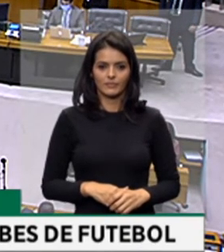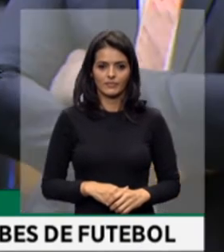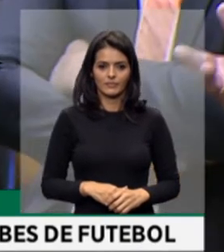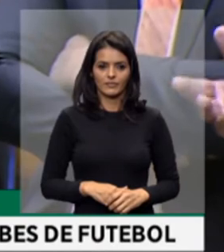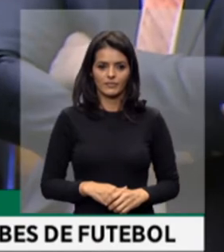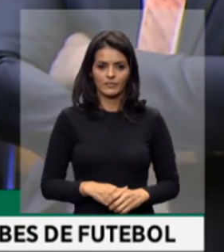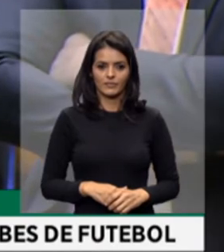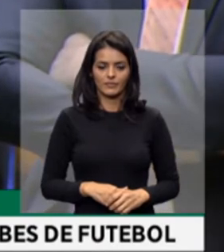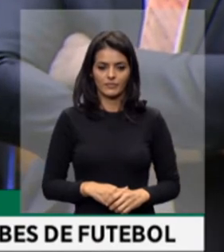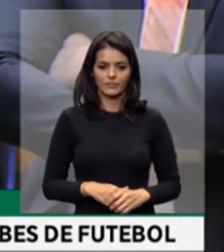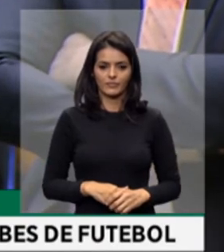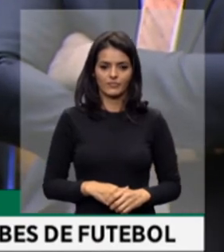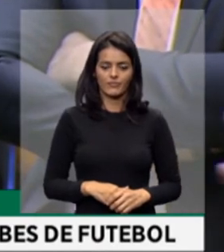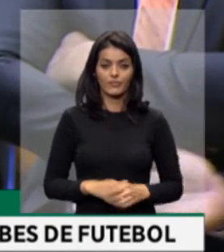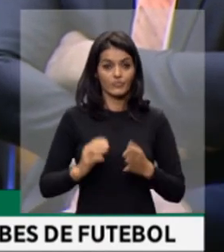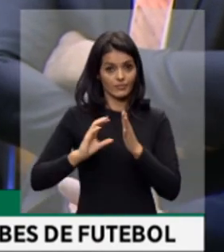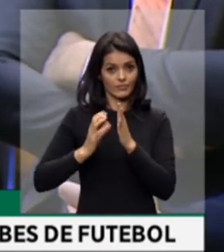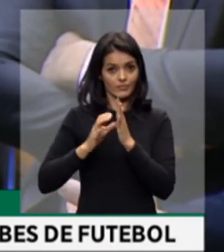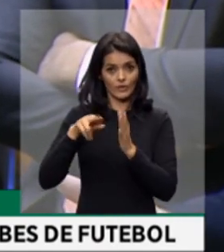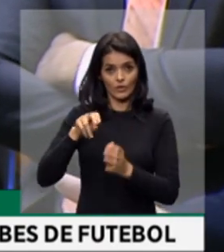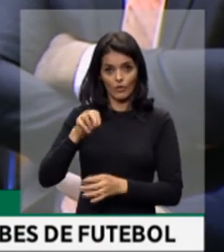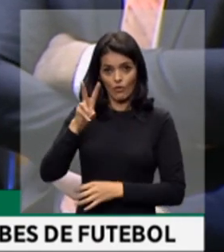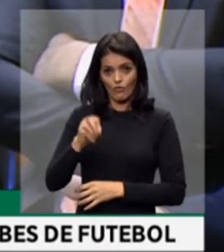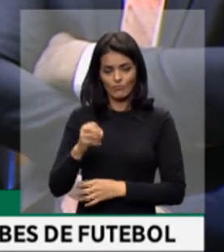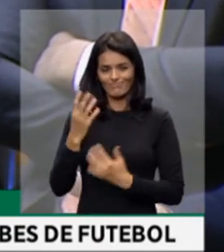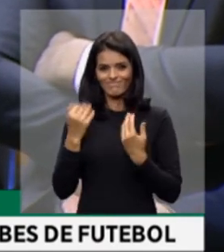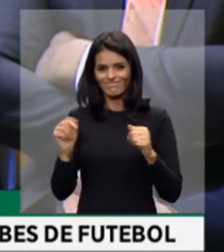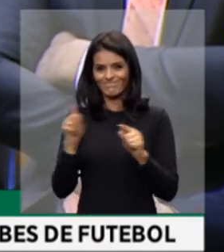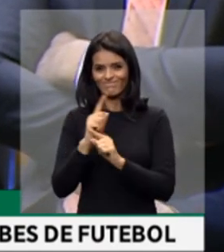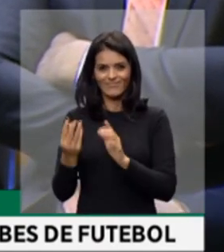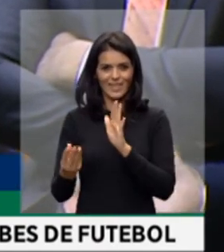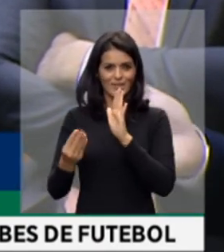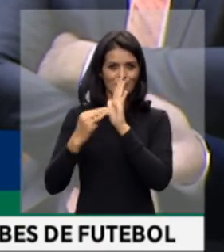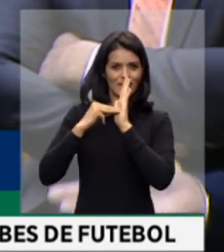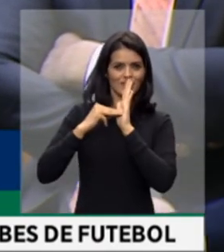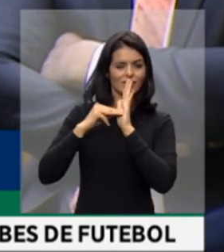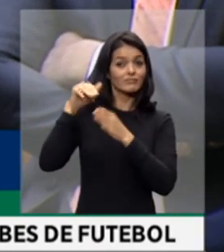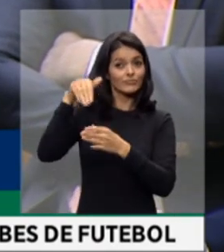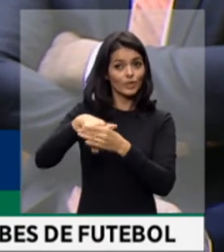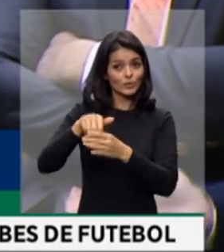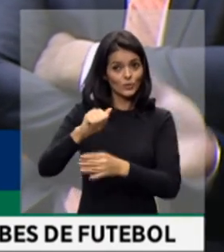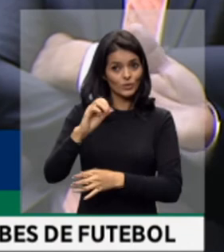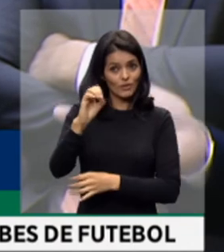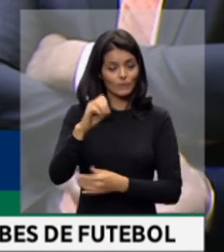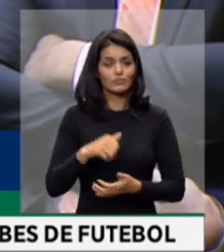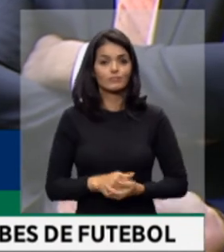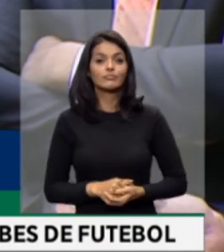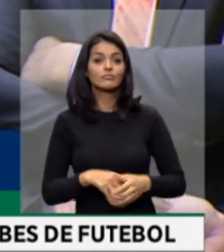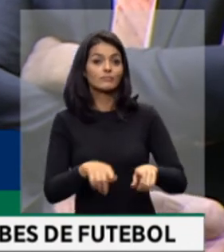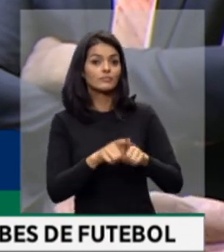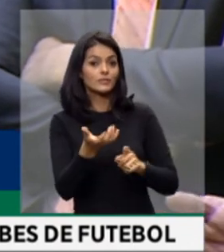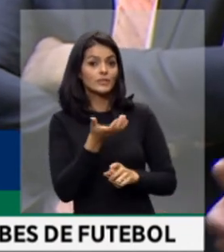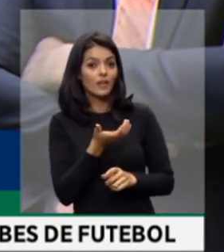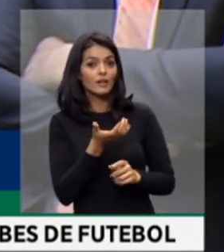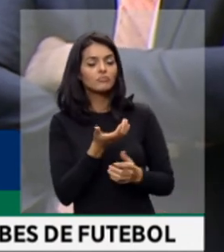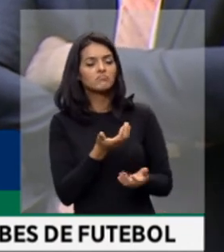ELA... APERFEIÇOA O PROJETO, RECONHECER TODO O ESFORÇO A FAVOR DA EMENDA MENCIONADA, SENHOR PRESIDENTE. -- [PRESIDENTE]: